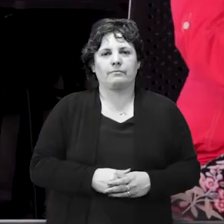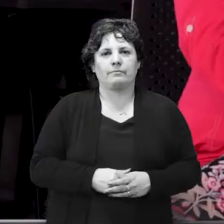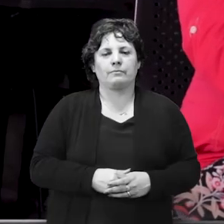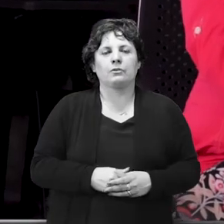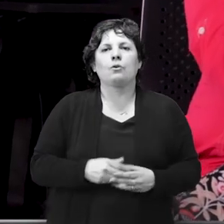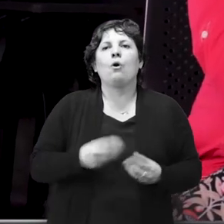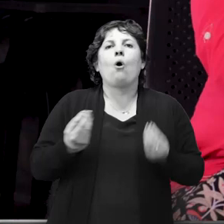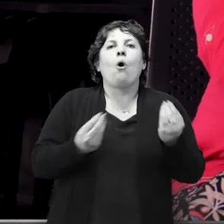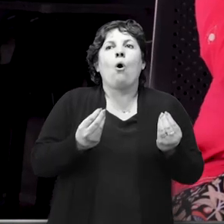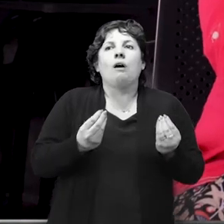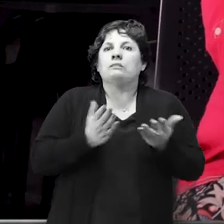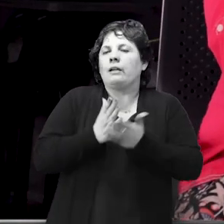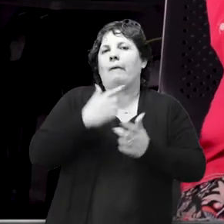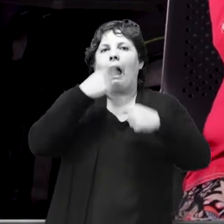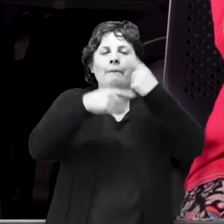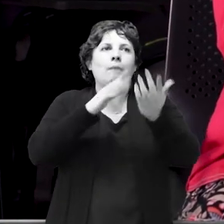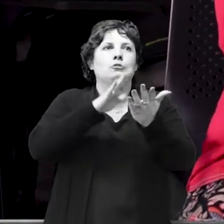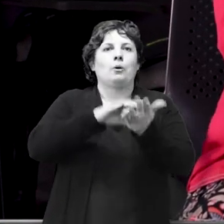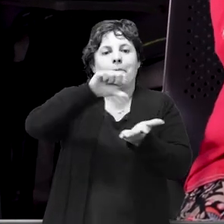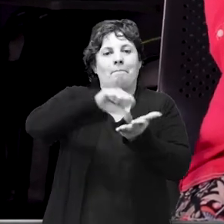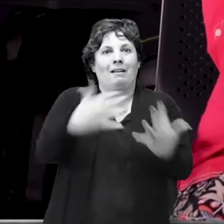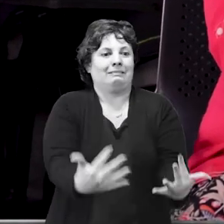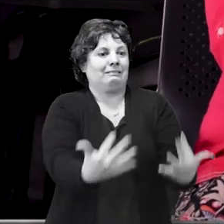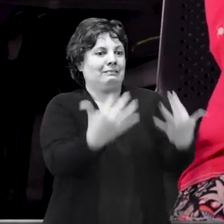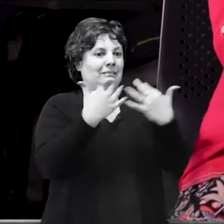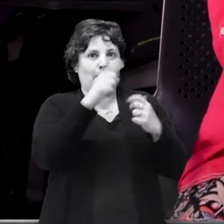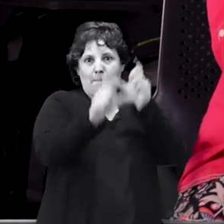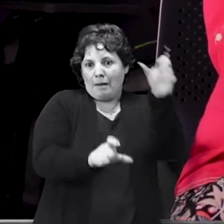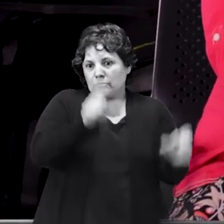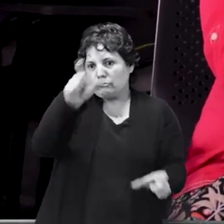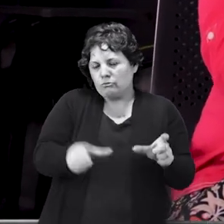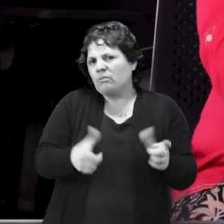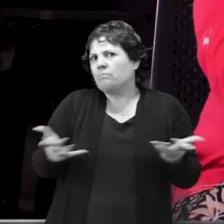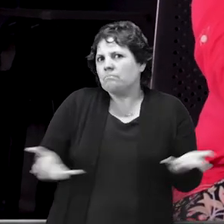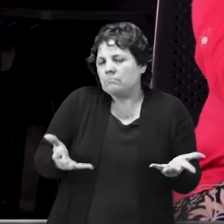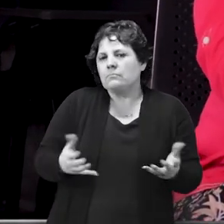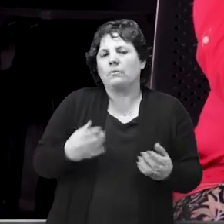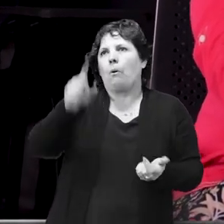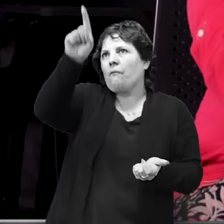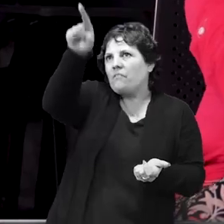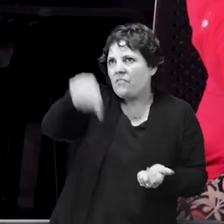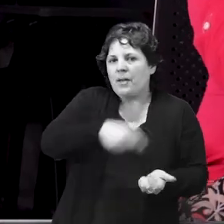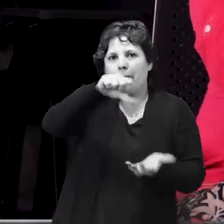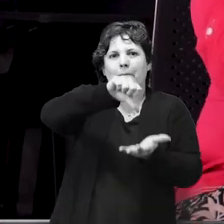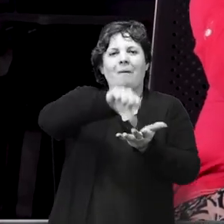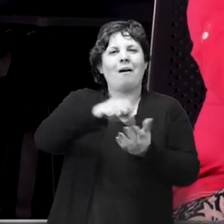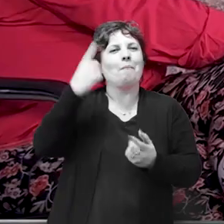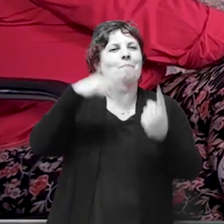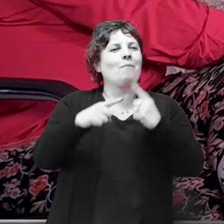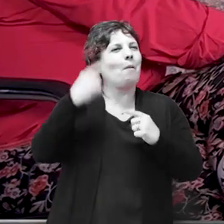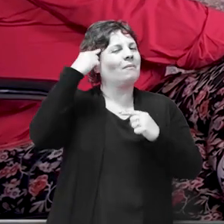Cuando hablamos de migrantes pensamos en personas de un origen inferior al nuestro